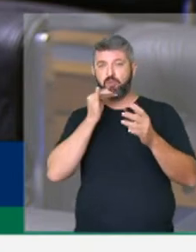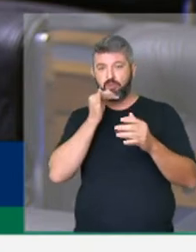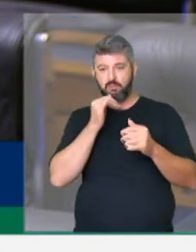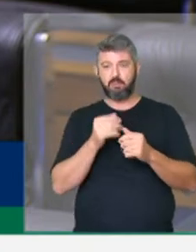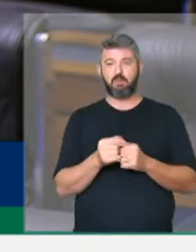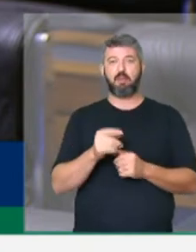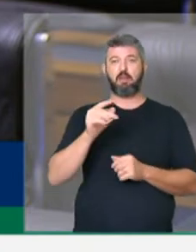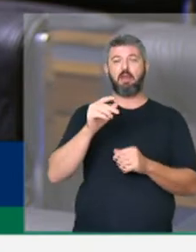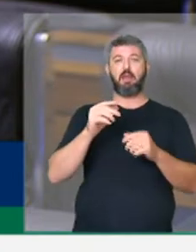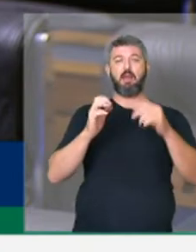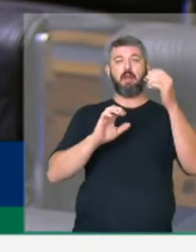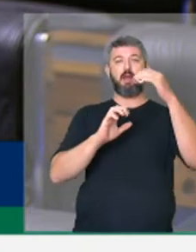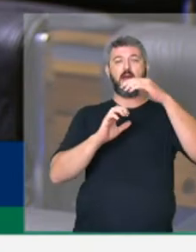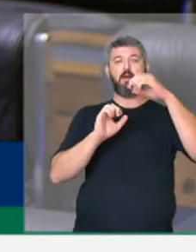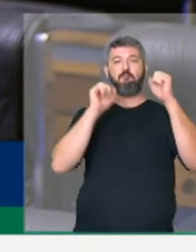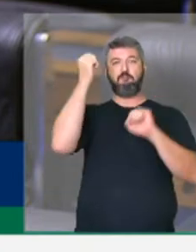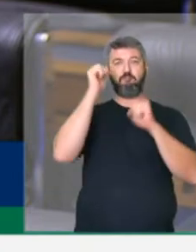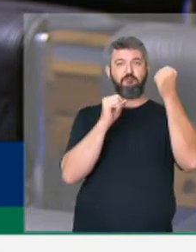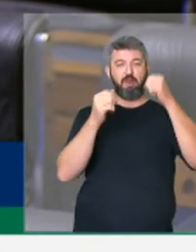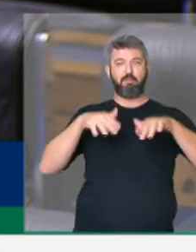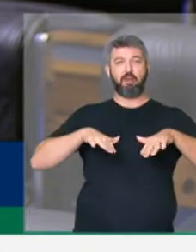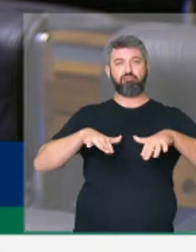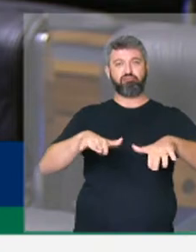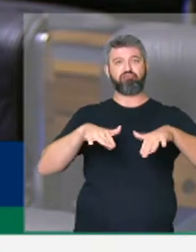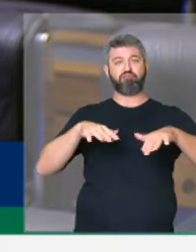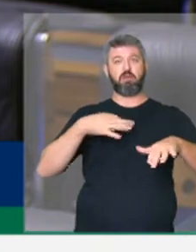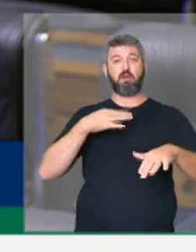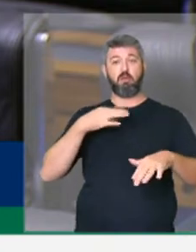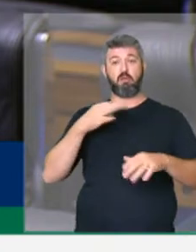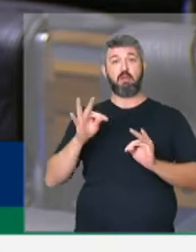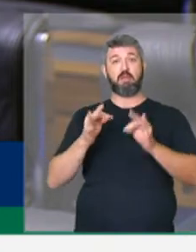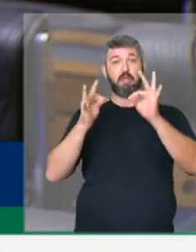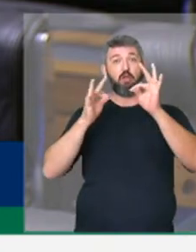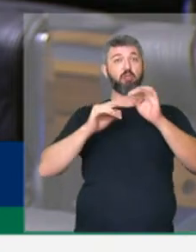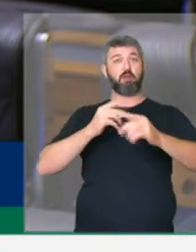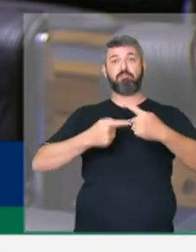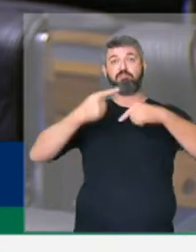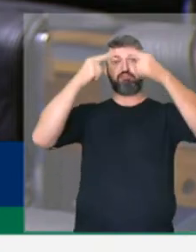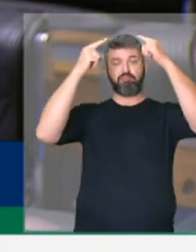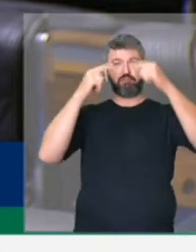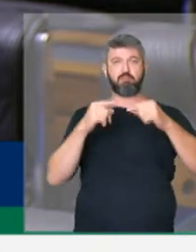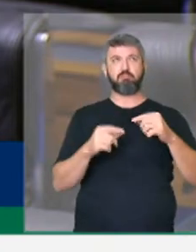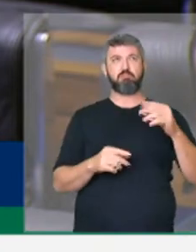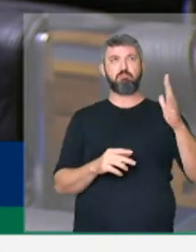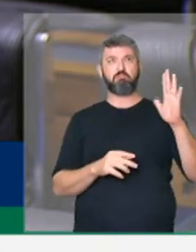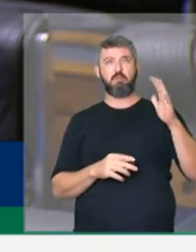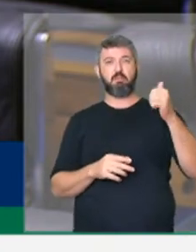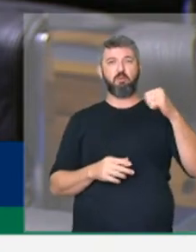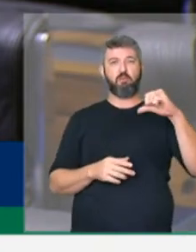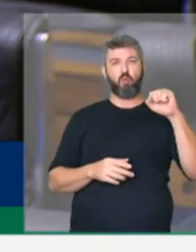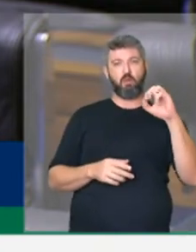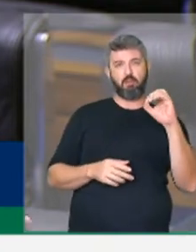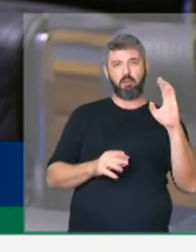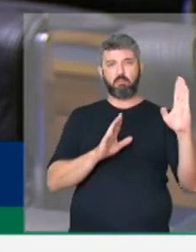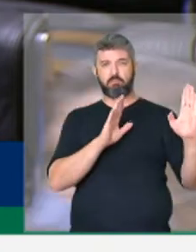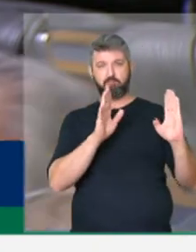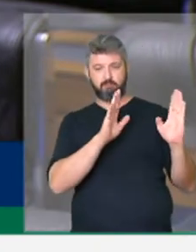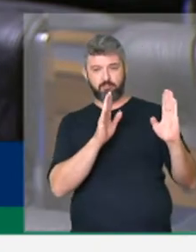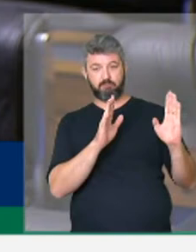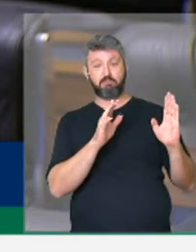QUANDO APROVADO NA SUDENE OU SUDAM NAQUELA ÉPOCA A TECNOLOGIA ESTAVA SUPERADA E MUITAS DELAS INCLUSIVE PAGARAM SUAS CONTAS. TEM DELAS QUE